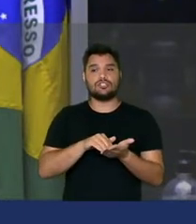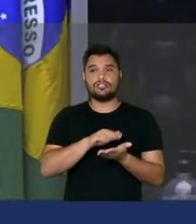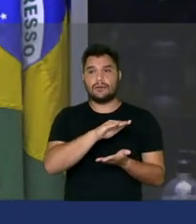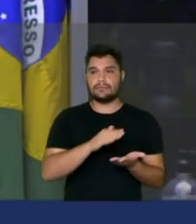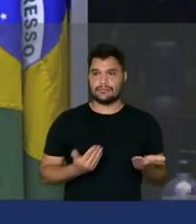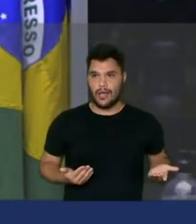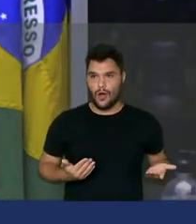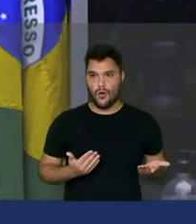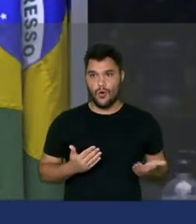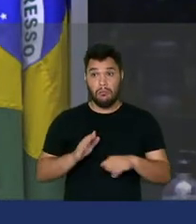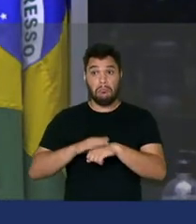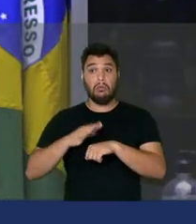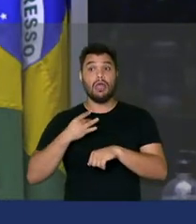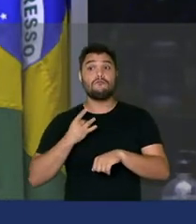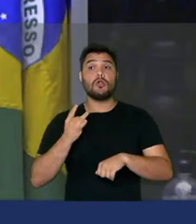PERMANENTE DE DESLIGAMENTO VOLUNTÁRIO. O CASO COMEÇOU